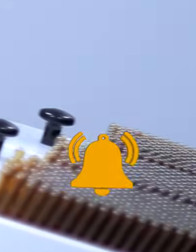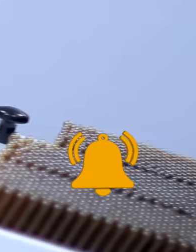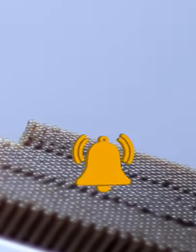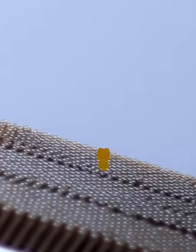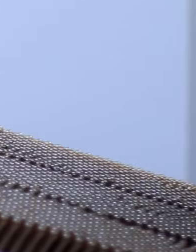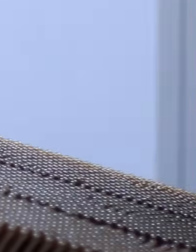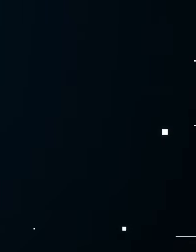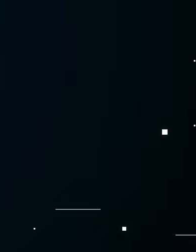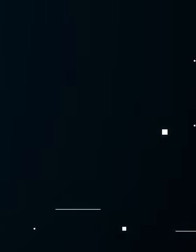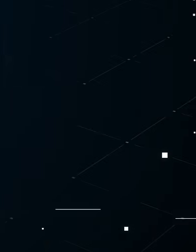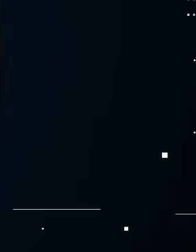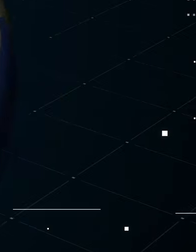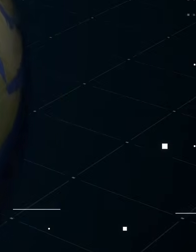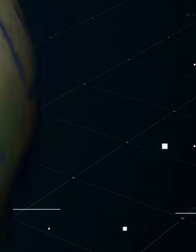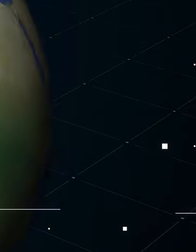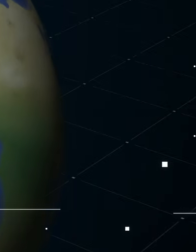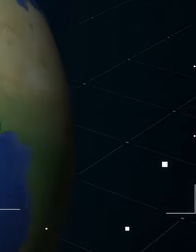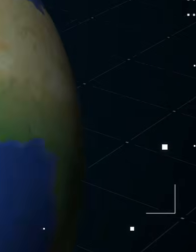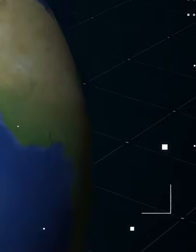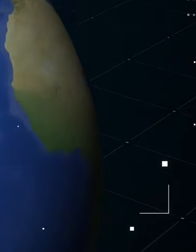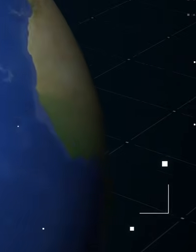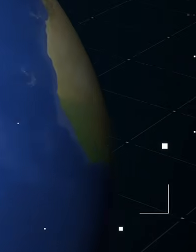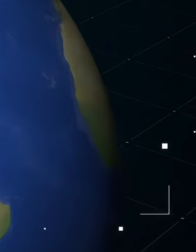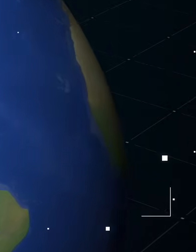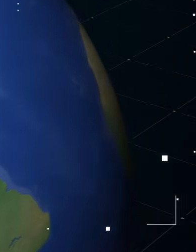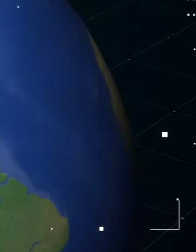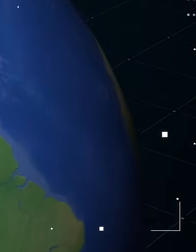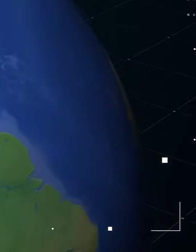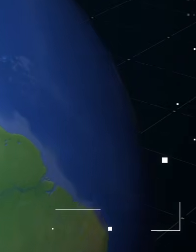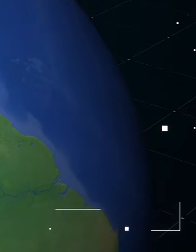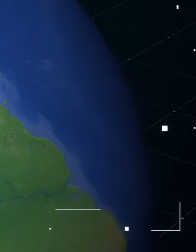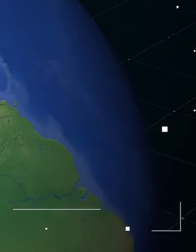Nuestra posición estratégica nos convierte en la pieza clave del comercio mundial,